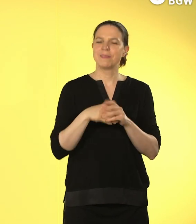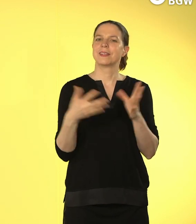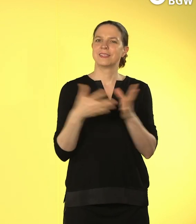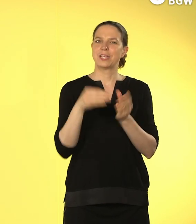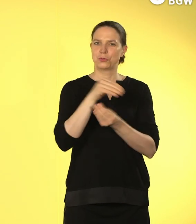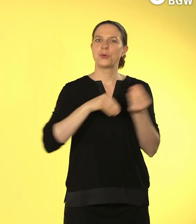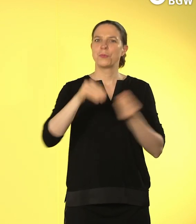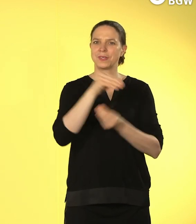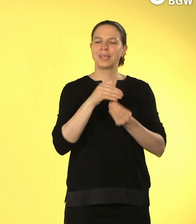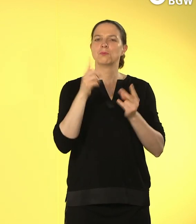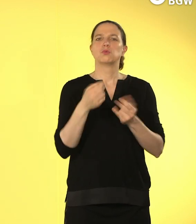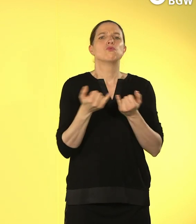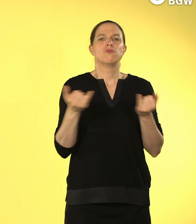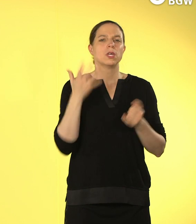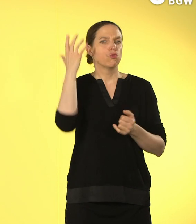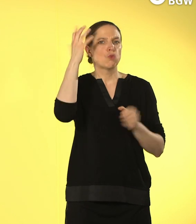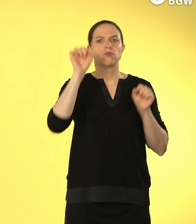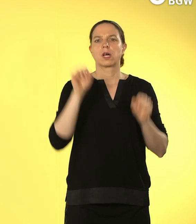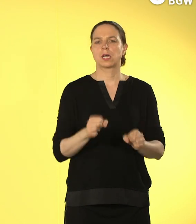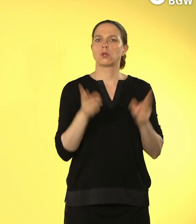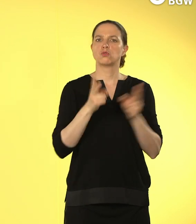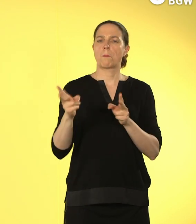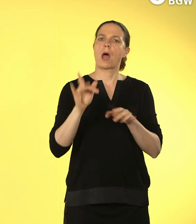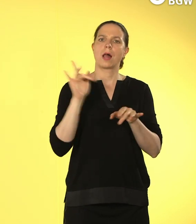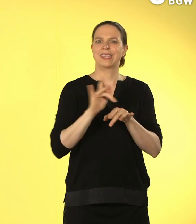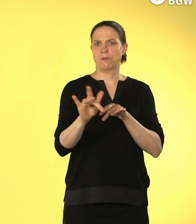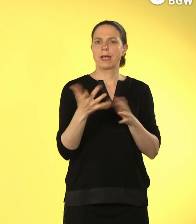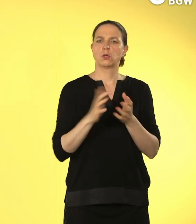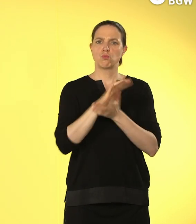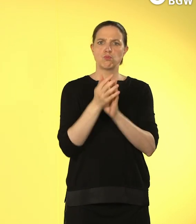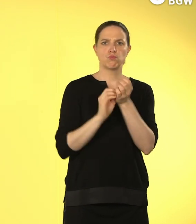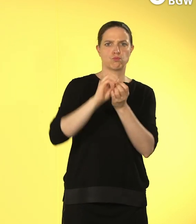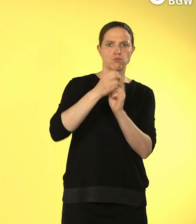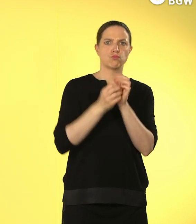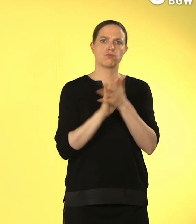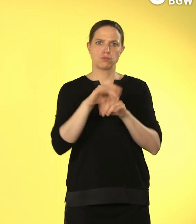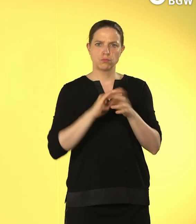wie man die Hände desinfizieren würde und wartet eine Minute ab.